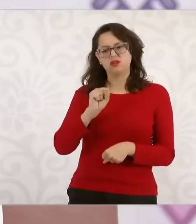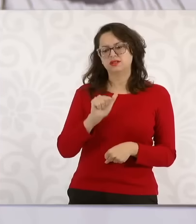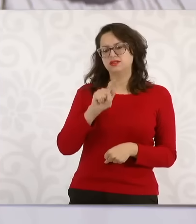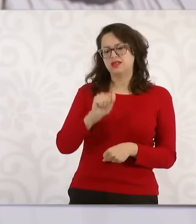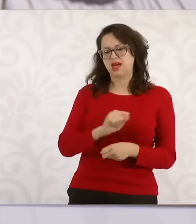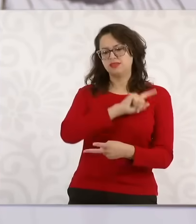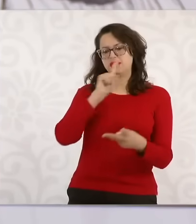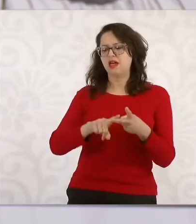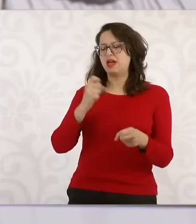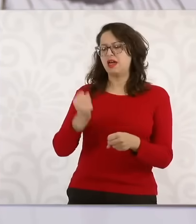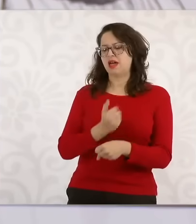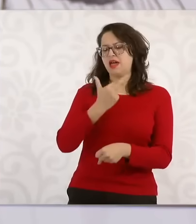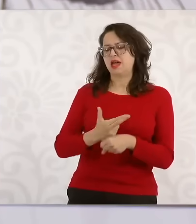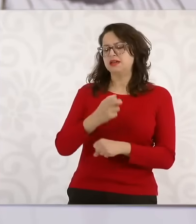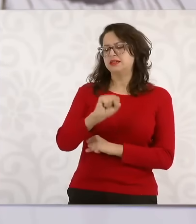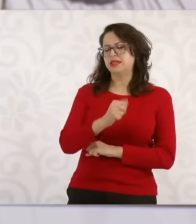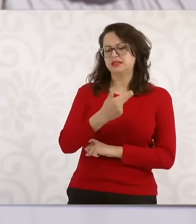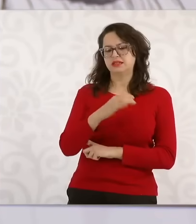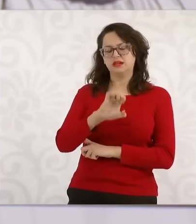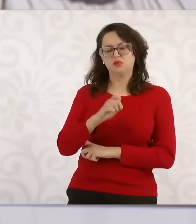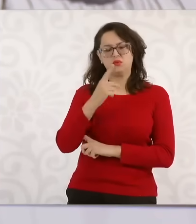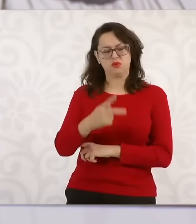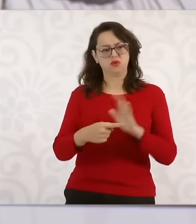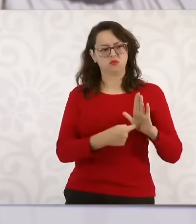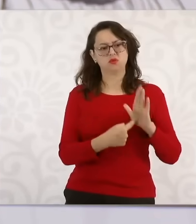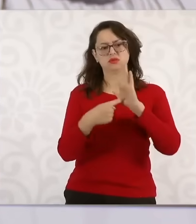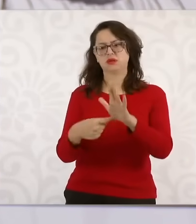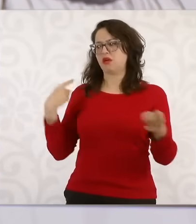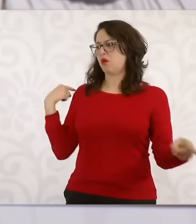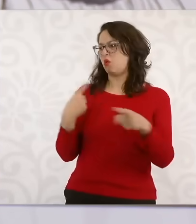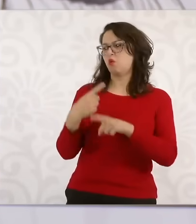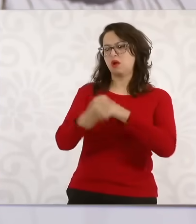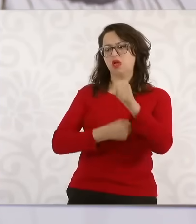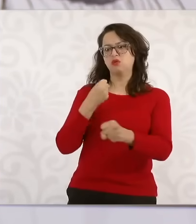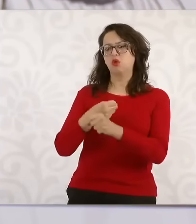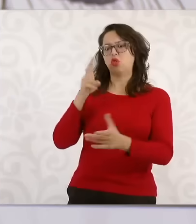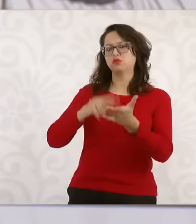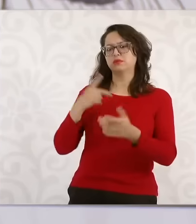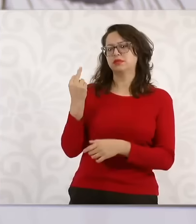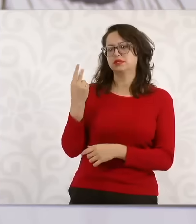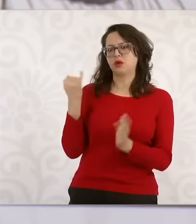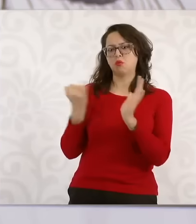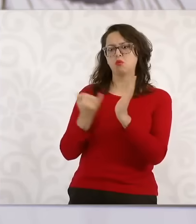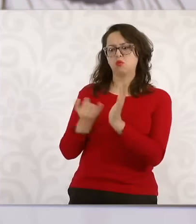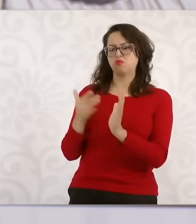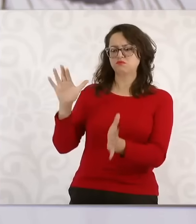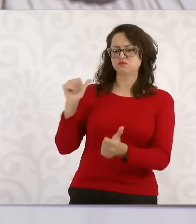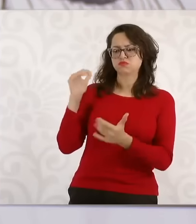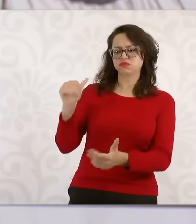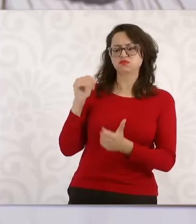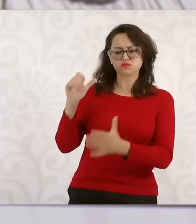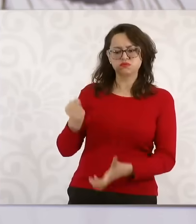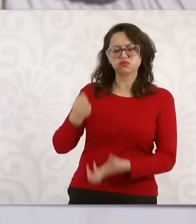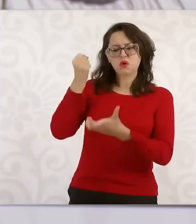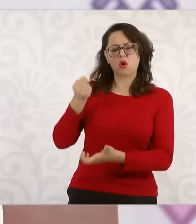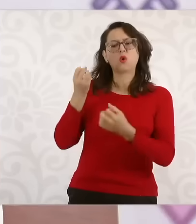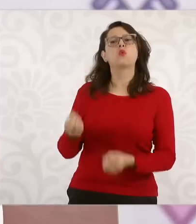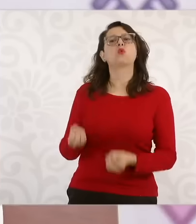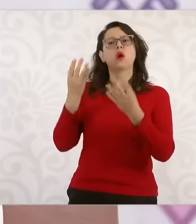para que vean cómo cerró el año en recaudación fiscal y cuál es la propuesta para el 2026.